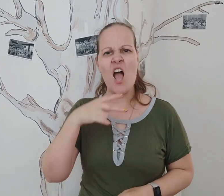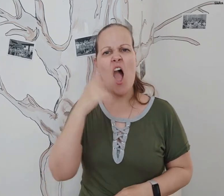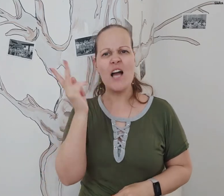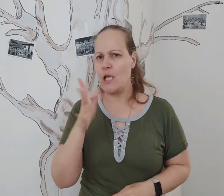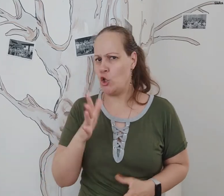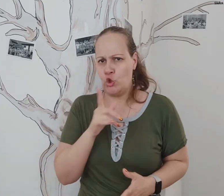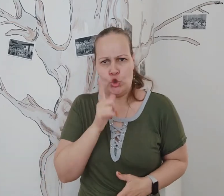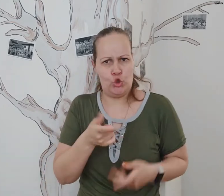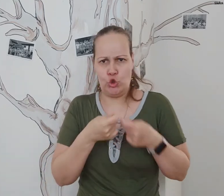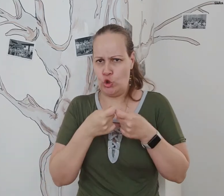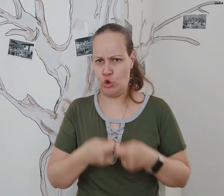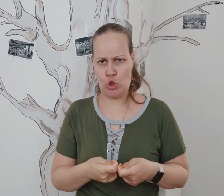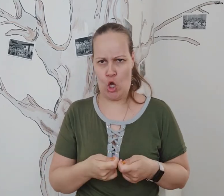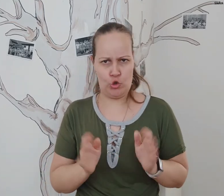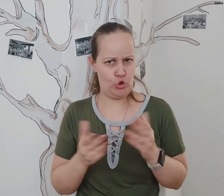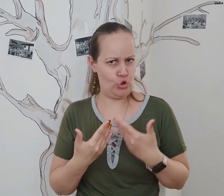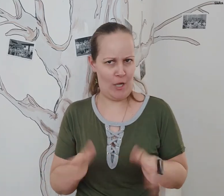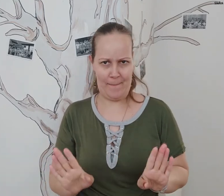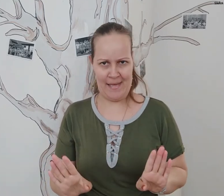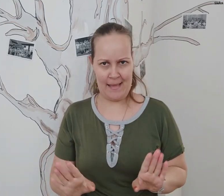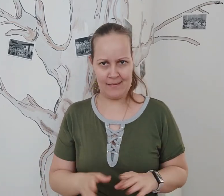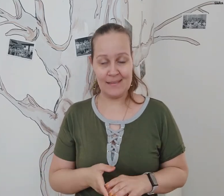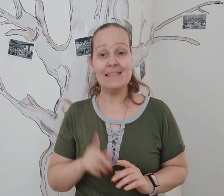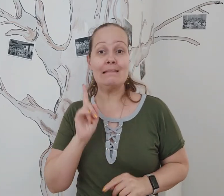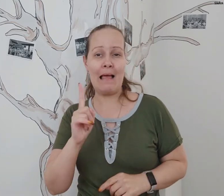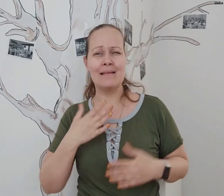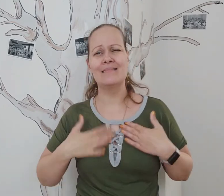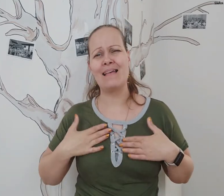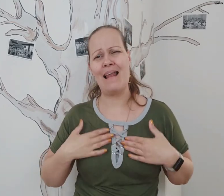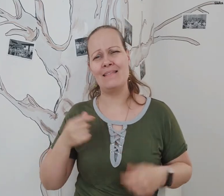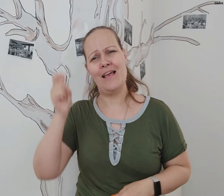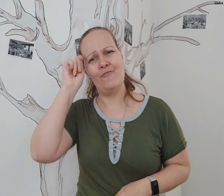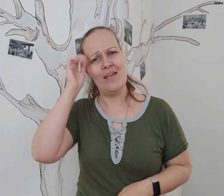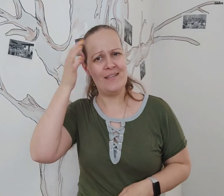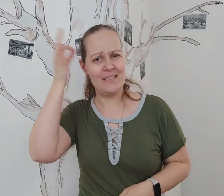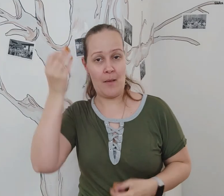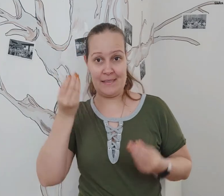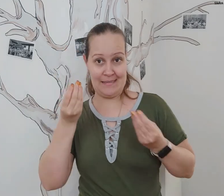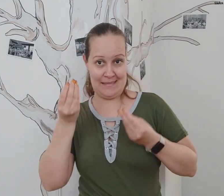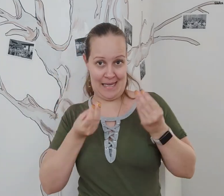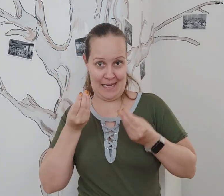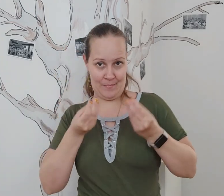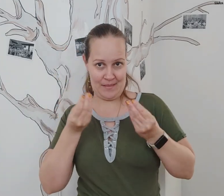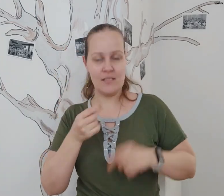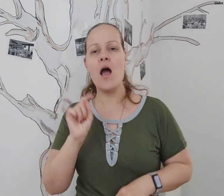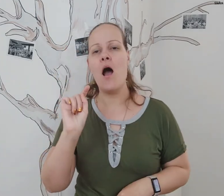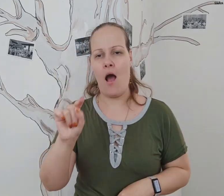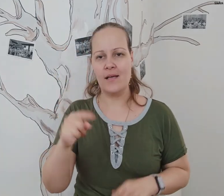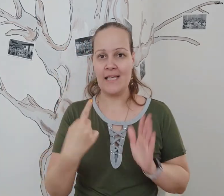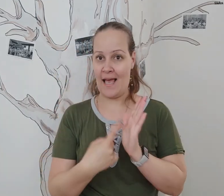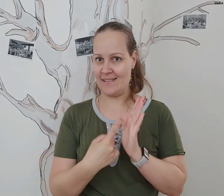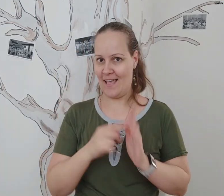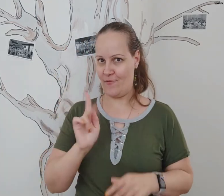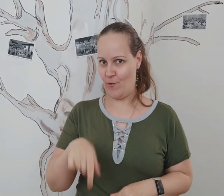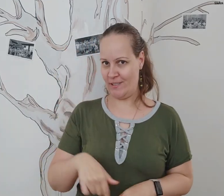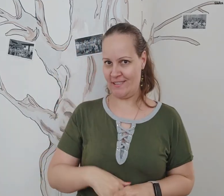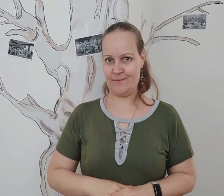Akinek nincsen semmilyen tagja, de szeretne játszani annak 1000 Ft a belépő